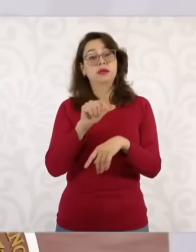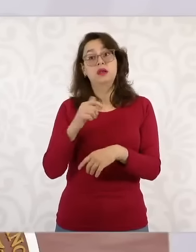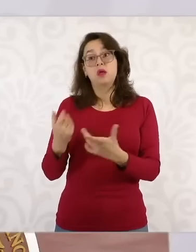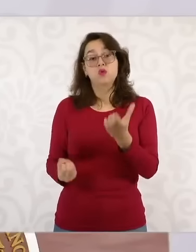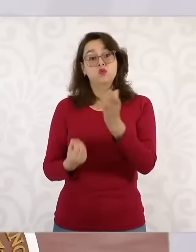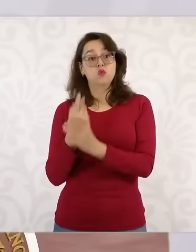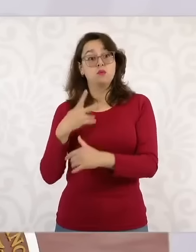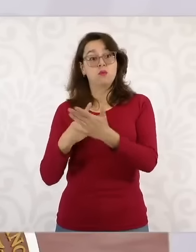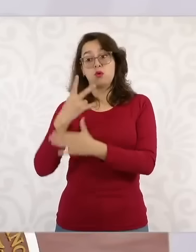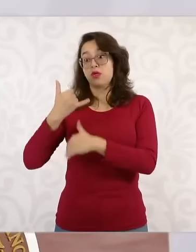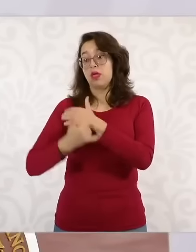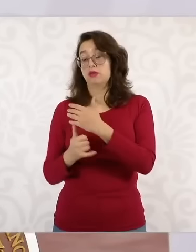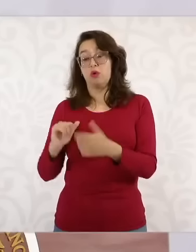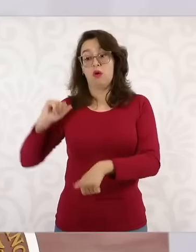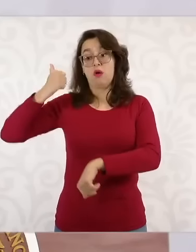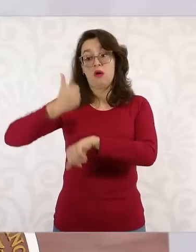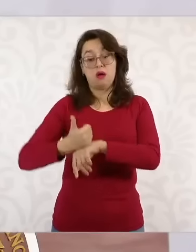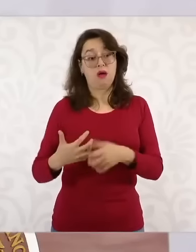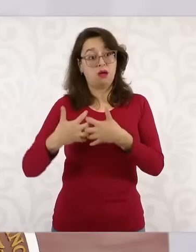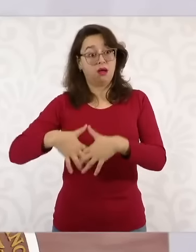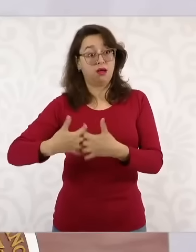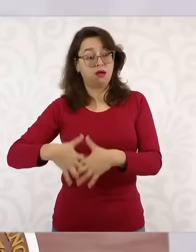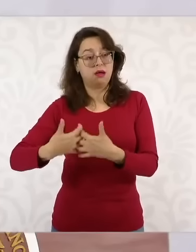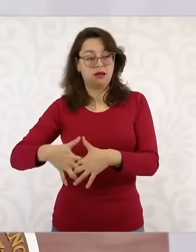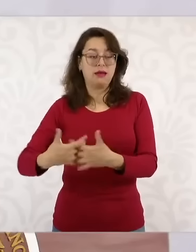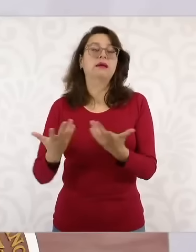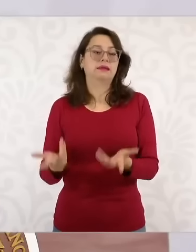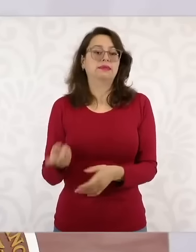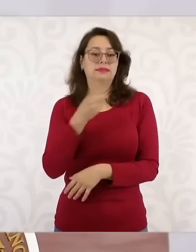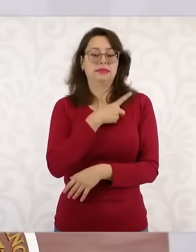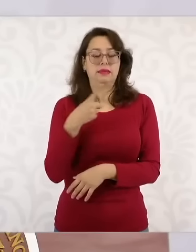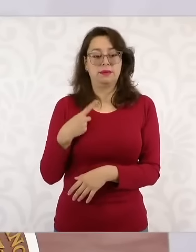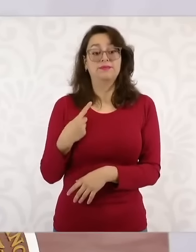un proceso innovador. buscó revisar y aprobar el desarrollo de los nuevos proyectos de generación